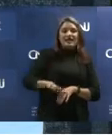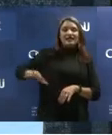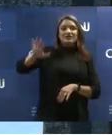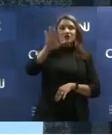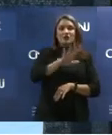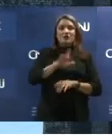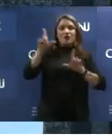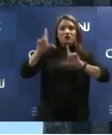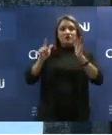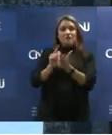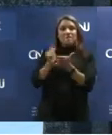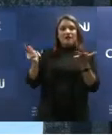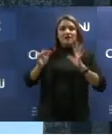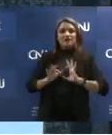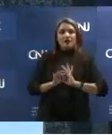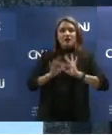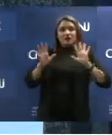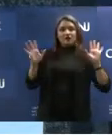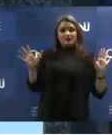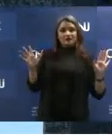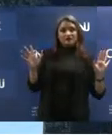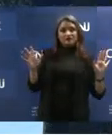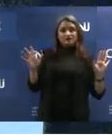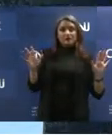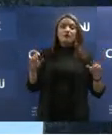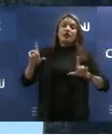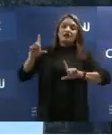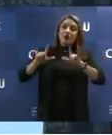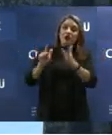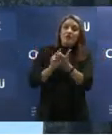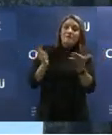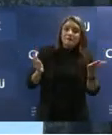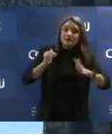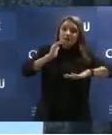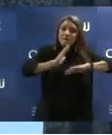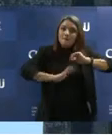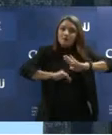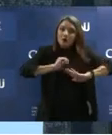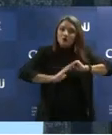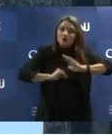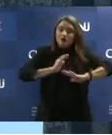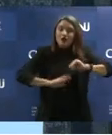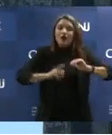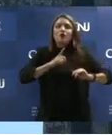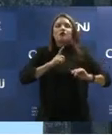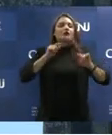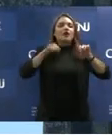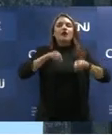e a imprensa profissional, como todos nós sabemos, cumprir o Brasil. O papel relevante